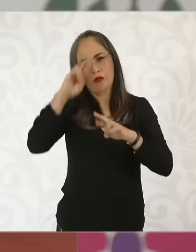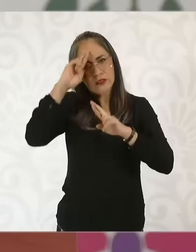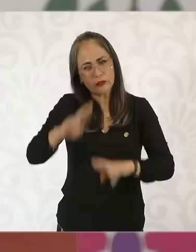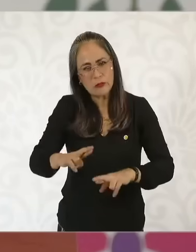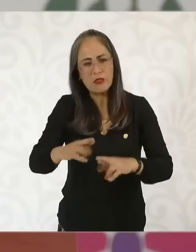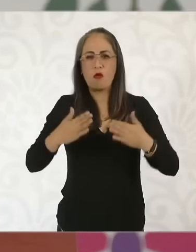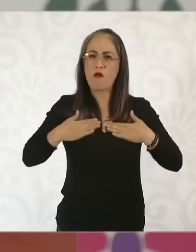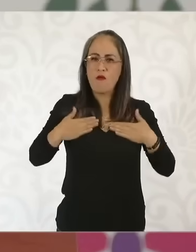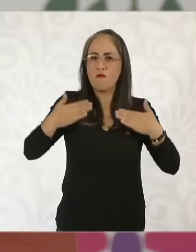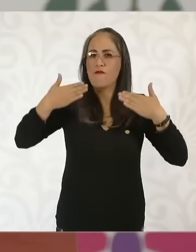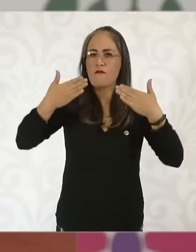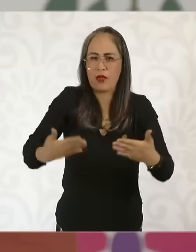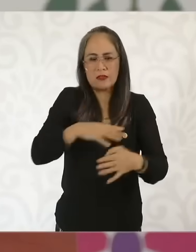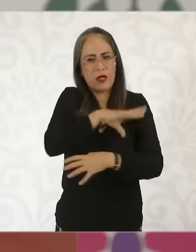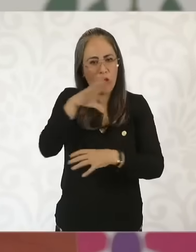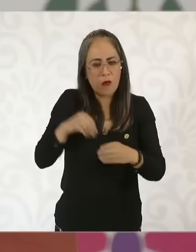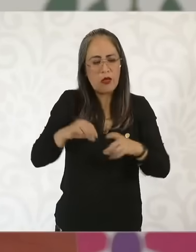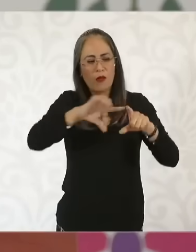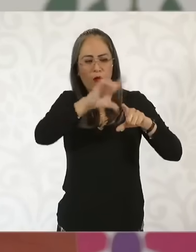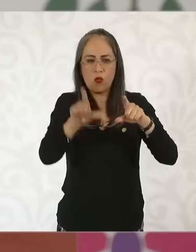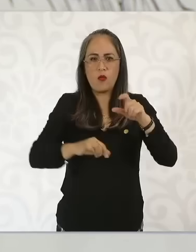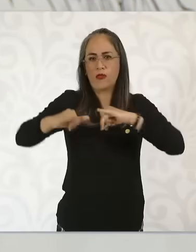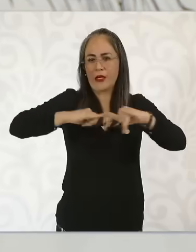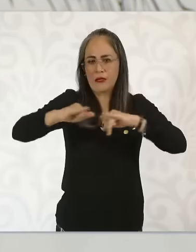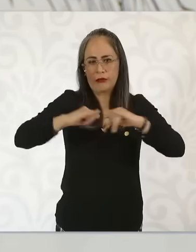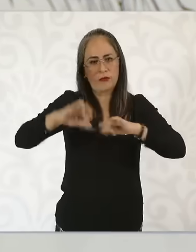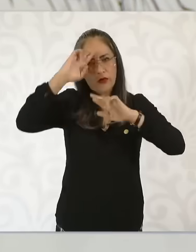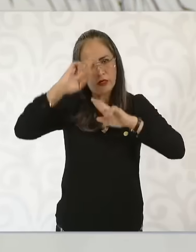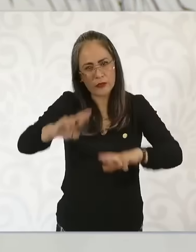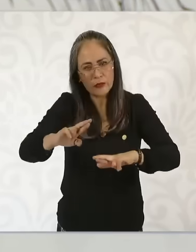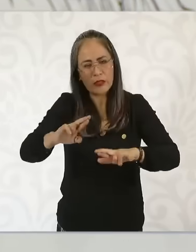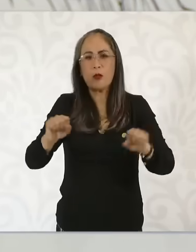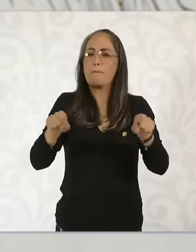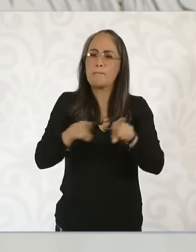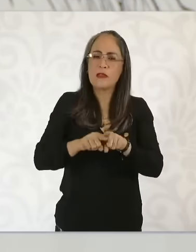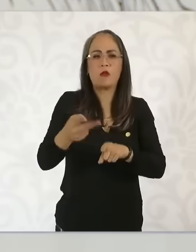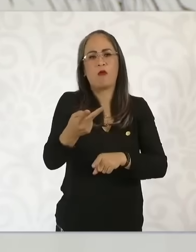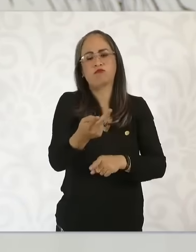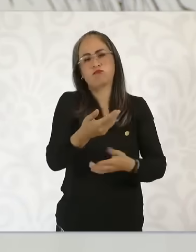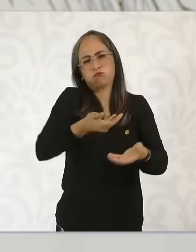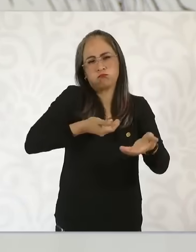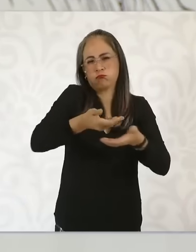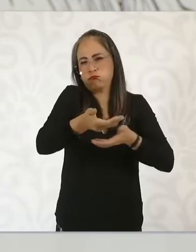respeto a nuestro territorio y colaboración. Ese es, digamos, los cuatro ejes de principios